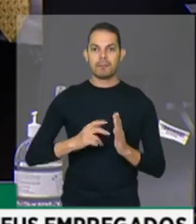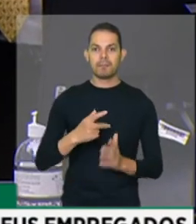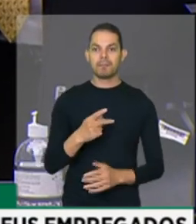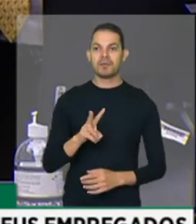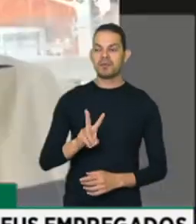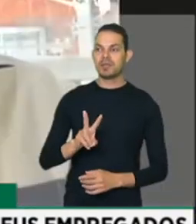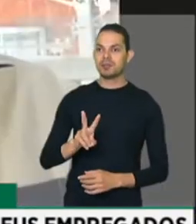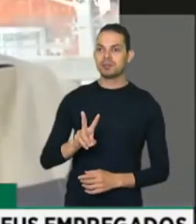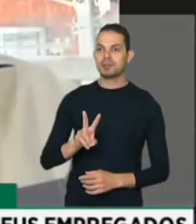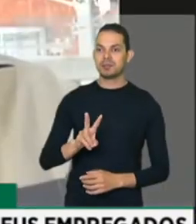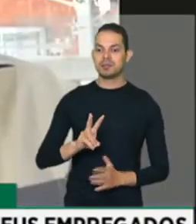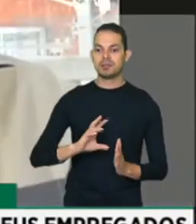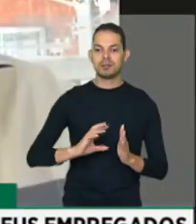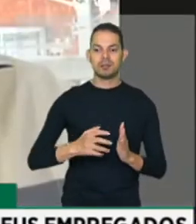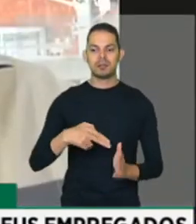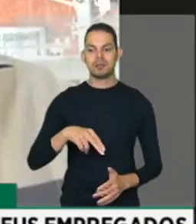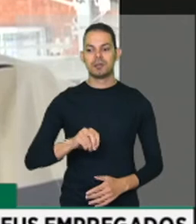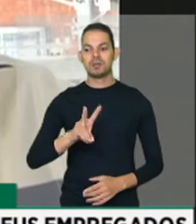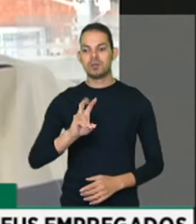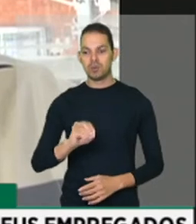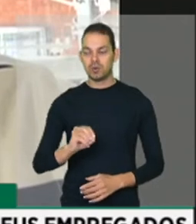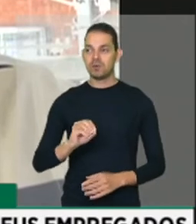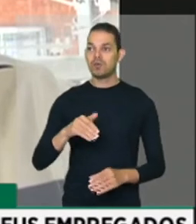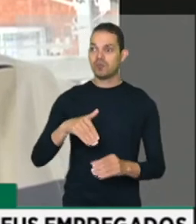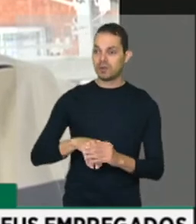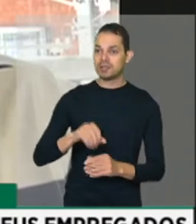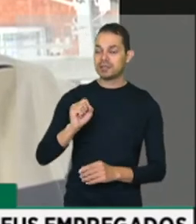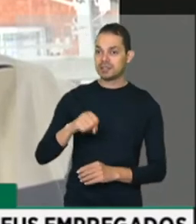DEPUTADO. PV? [DEPUTADO]: ORIENTAÇÃO DO NOVO, PRESIDENTE. ORIENTAMOS SIM